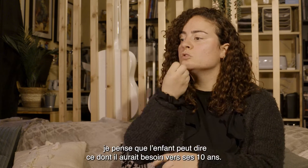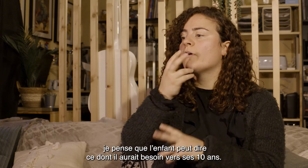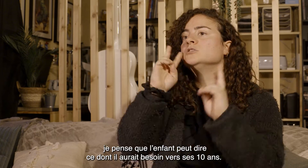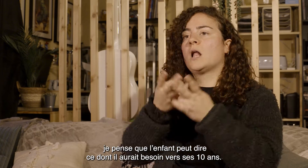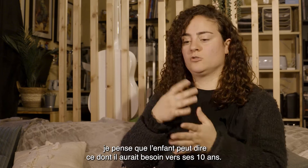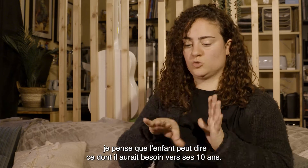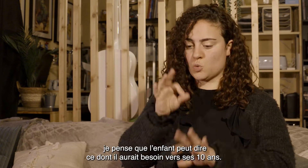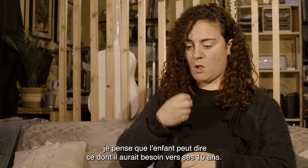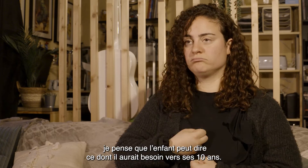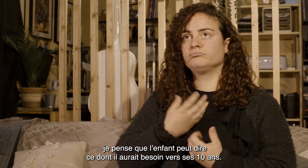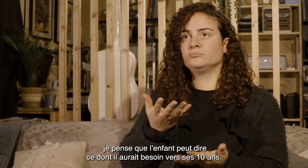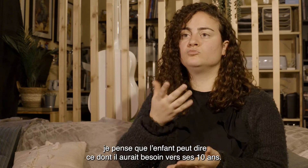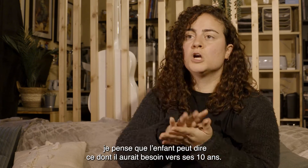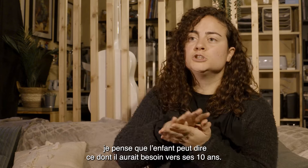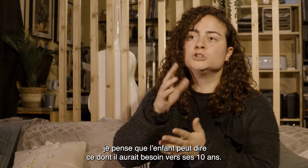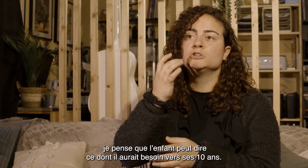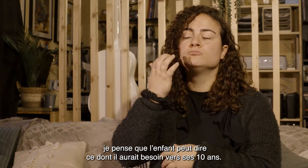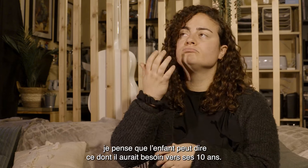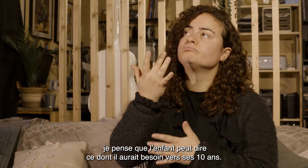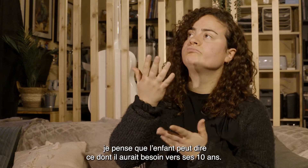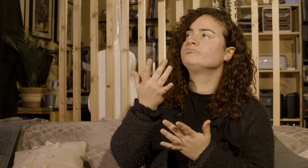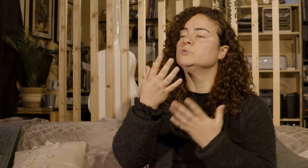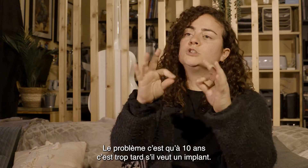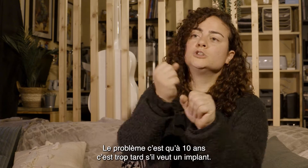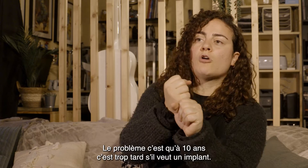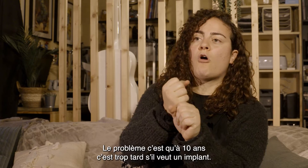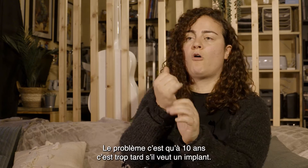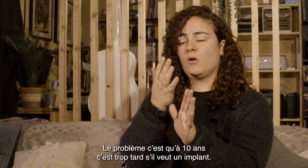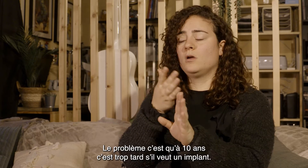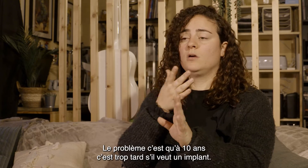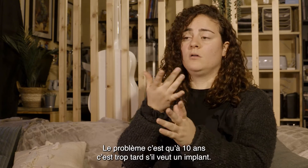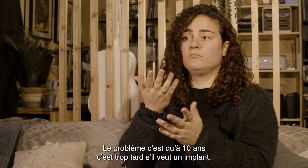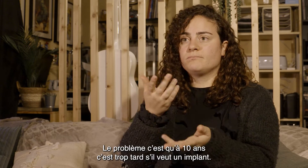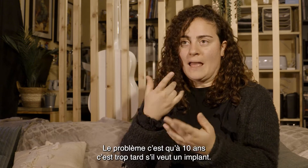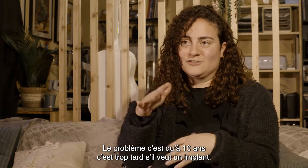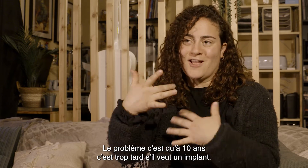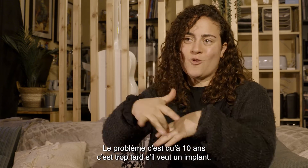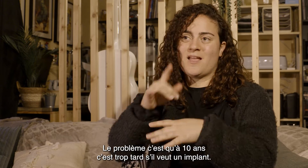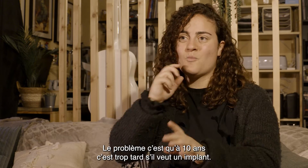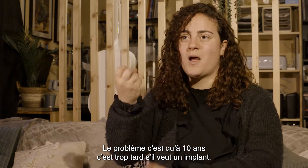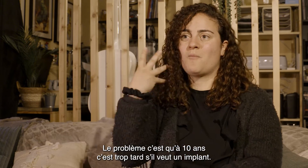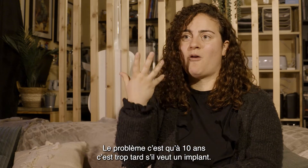je pense que l’enfant peut dire ce dont il aurait besoin vers ses 10 ans. Le problème c’est qu’à 10 ans c’est trop tard s’il veut un implant.